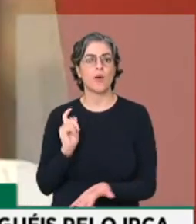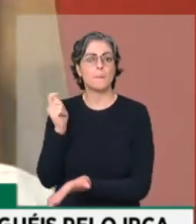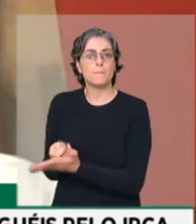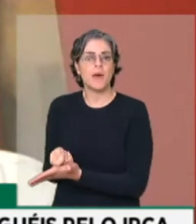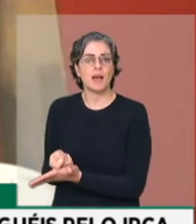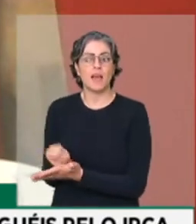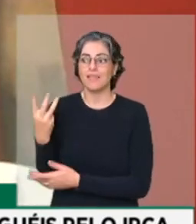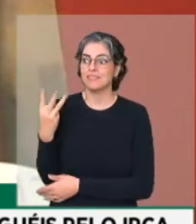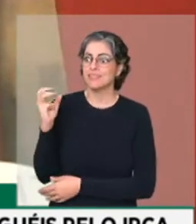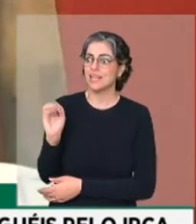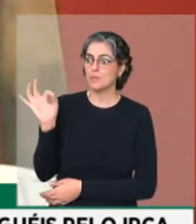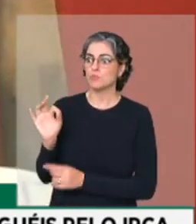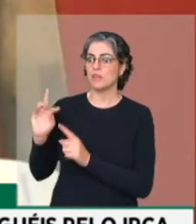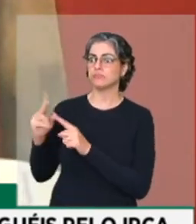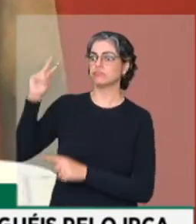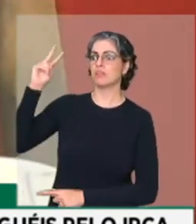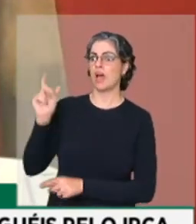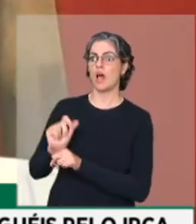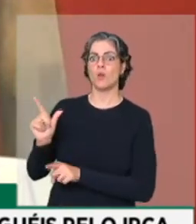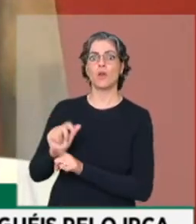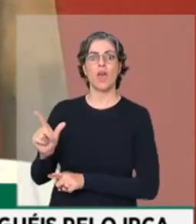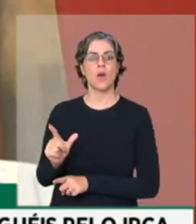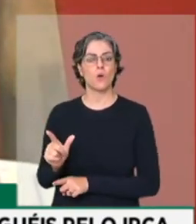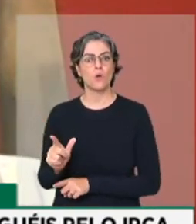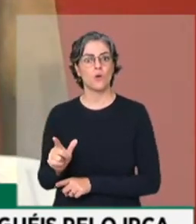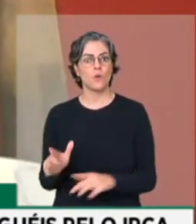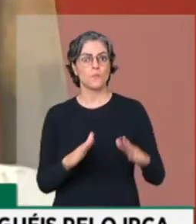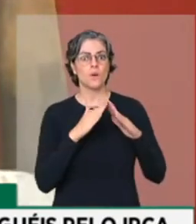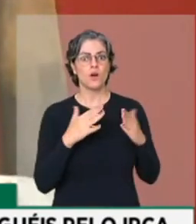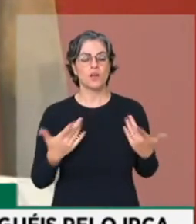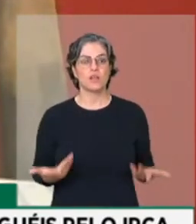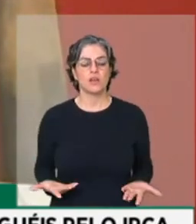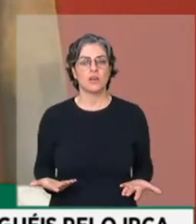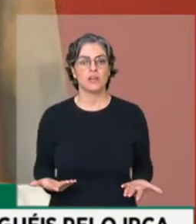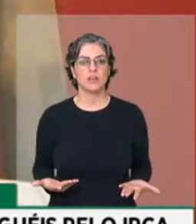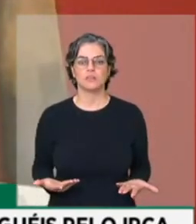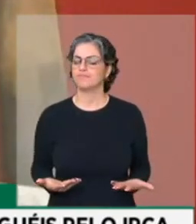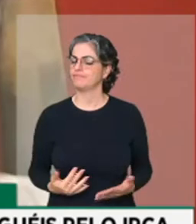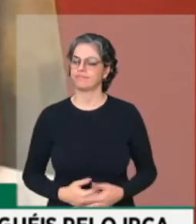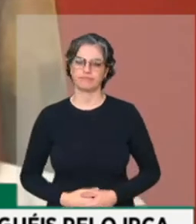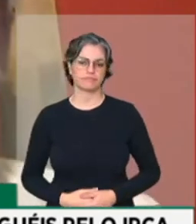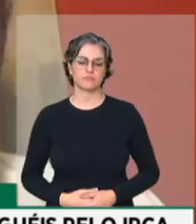REAJUSTE DE 30% NO ALUGUEL DO IMÓVEL ONDE ELE MORA? ENTÃO, ISSO É ISSO SIM É EMPURRAR O CIDADÃO PARA FORA DO SEU